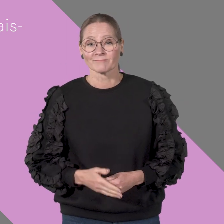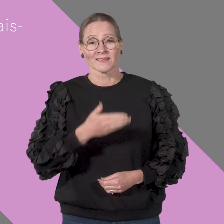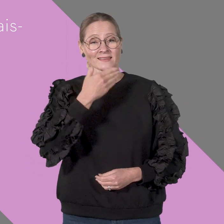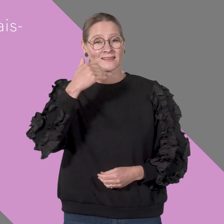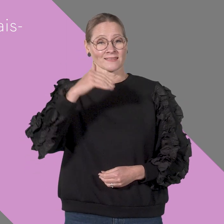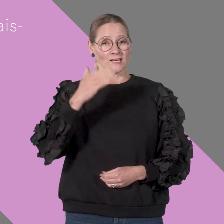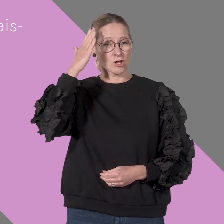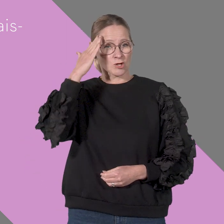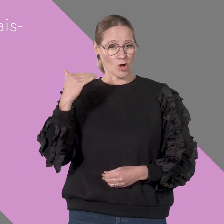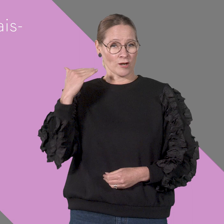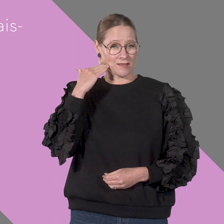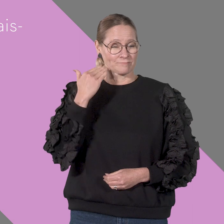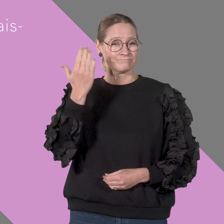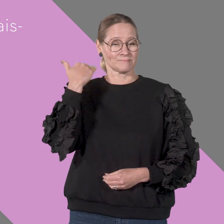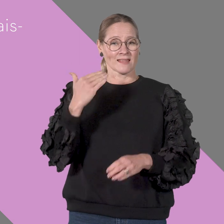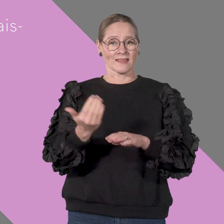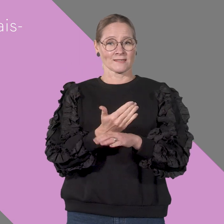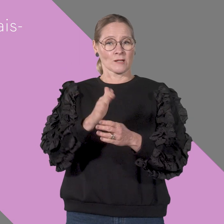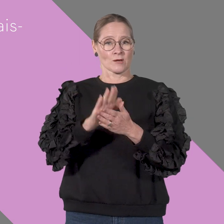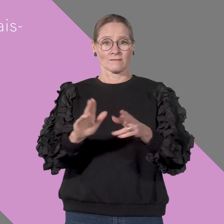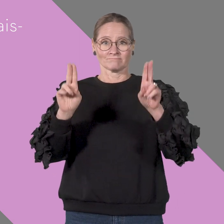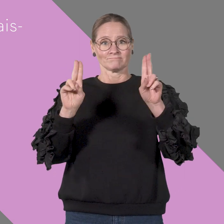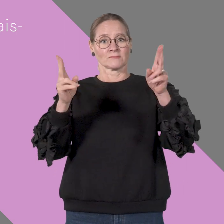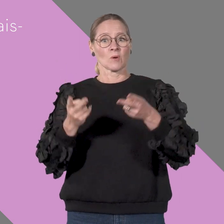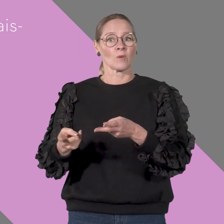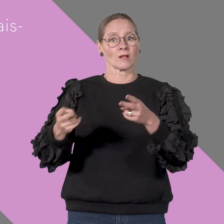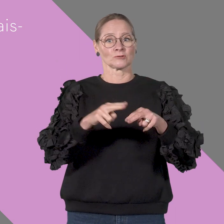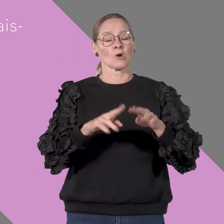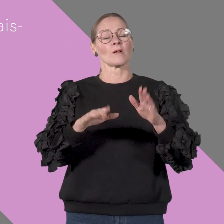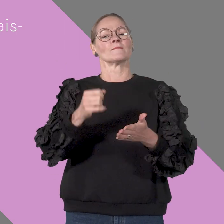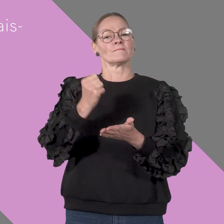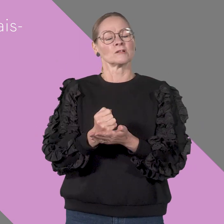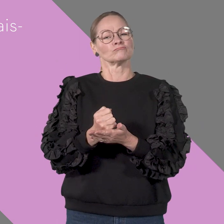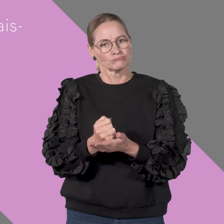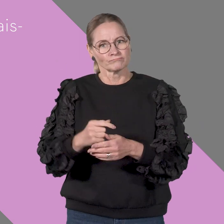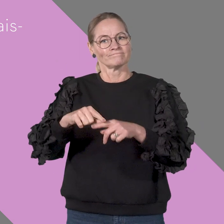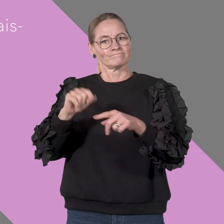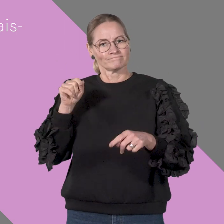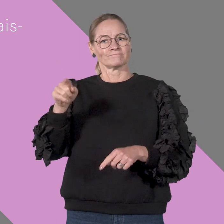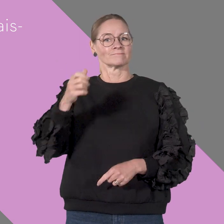Heinäkuun varsinaisessa yleiskokouksessa Etelä-Koreassa päätettiin valita -